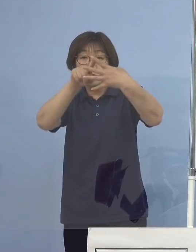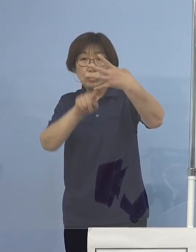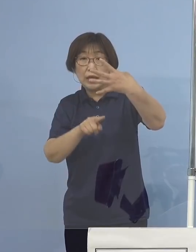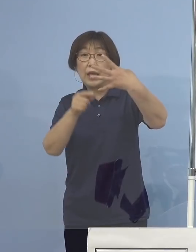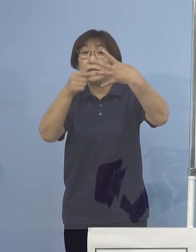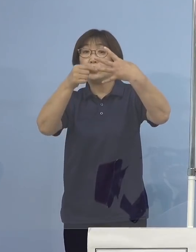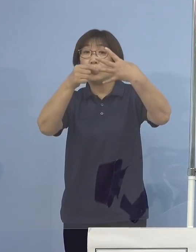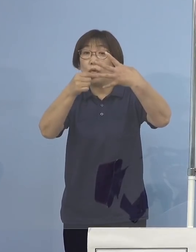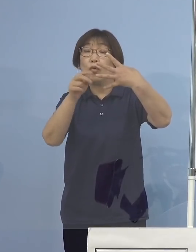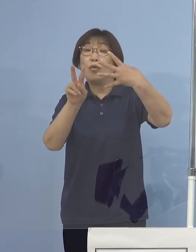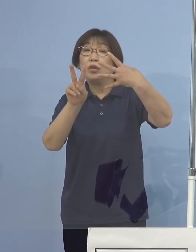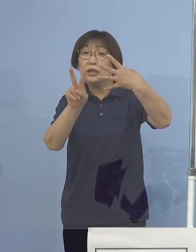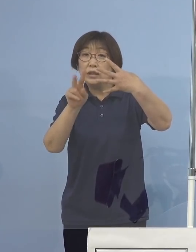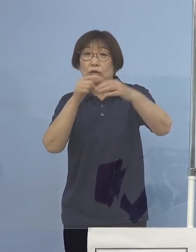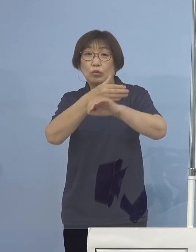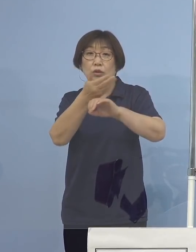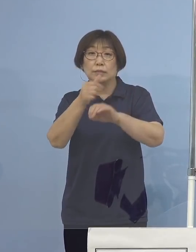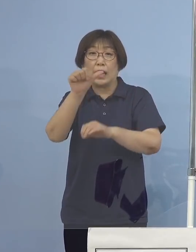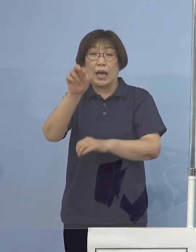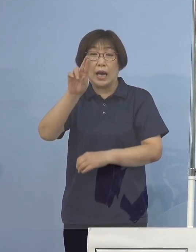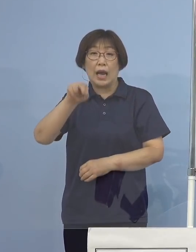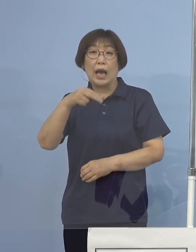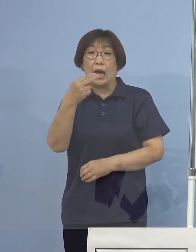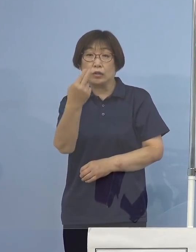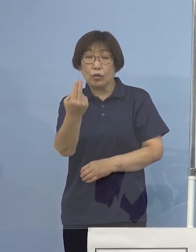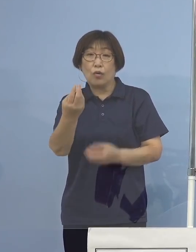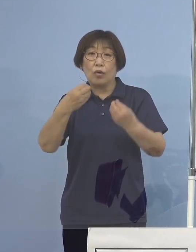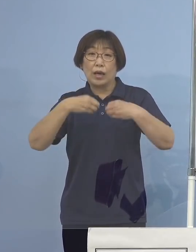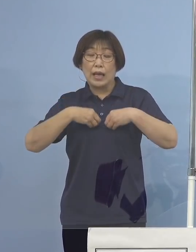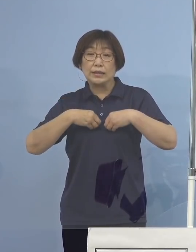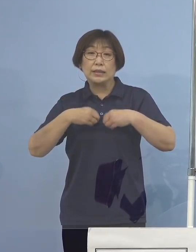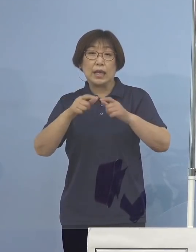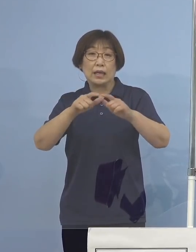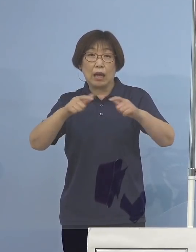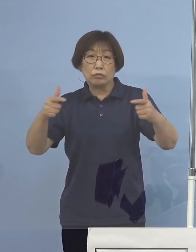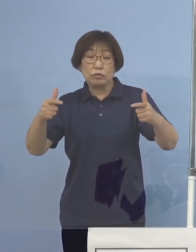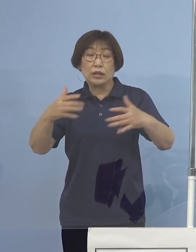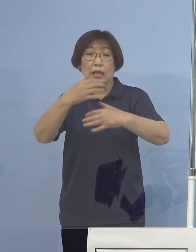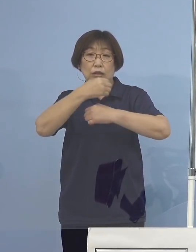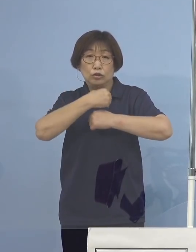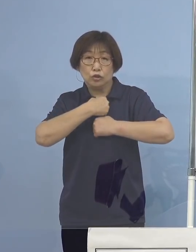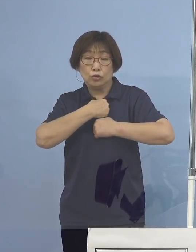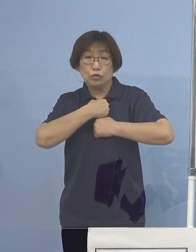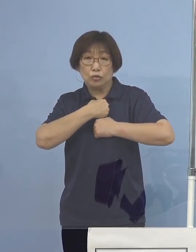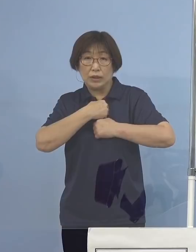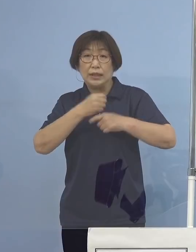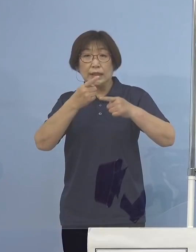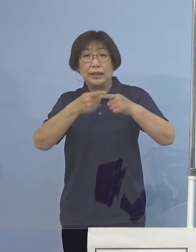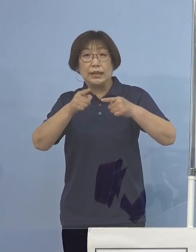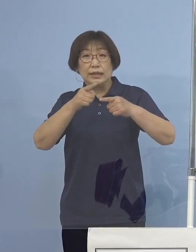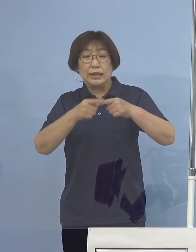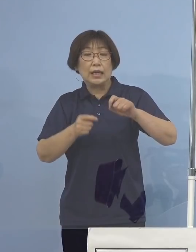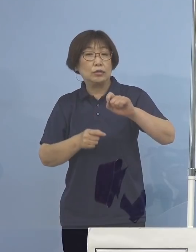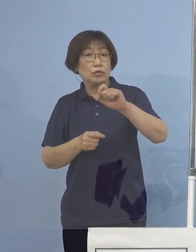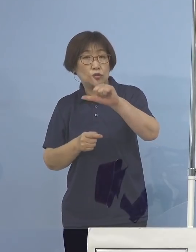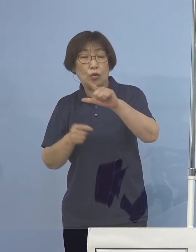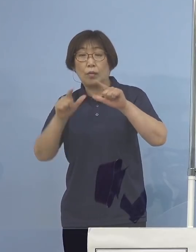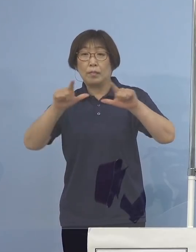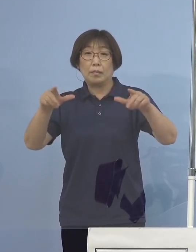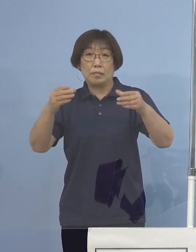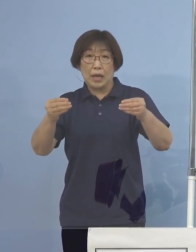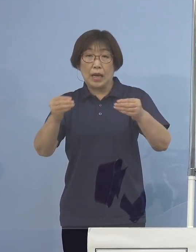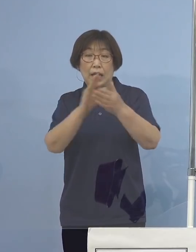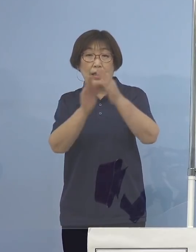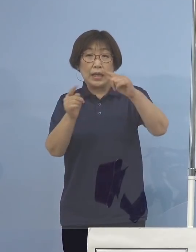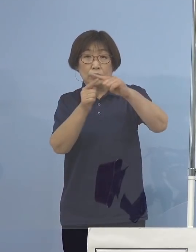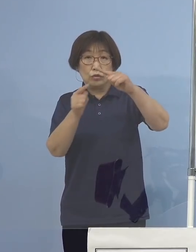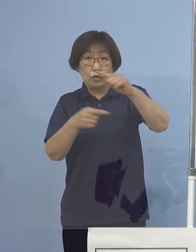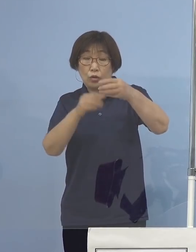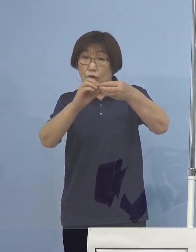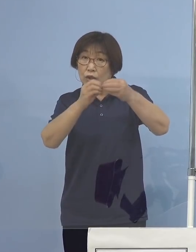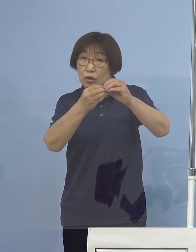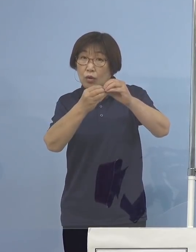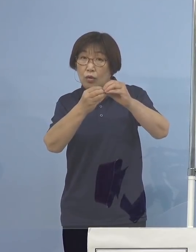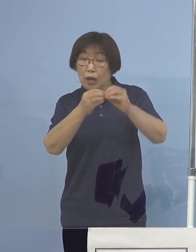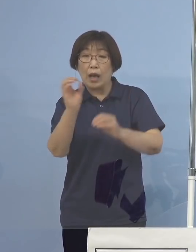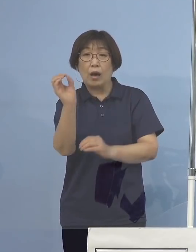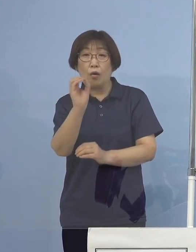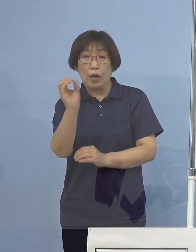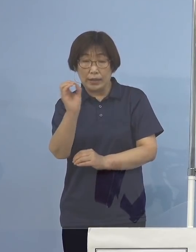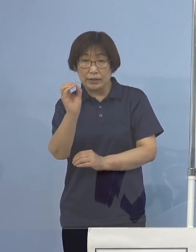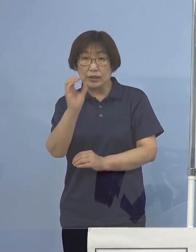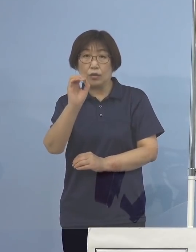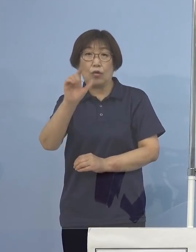「とくしまアラート・感染拡大注意『 漸増』」こちらを 発動して県庁もオレンジ色になっているところであります